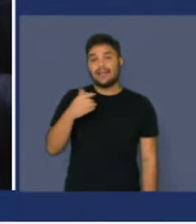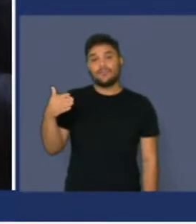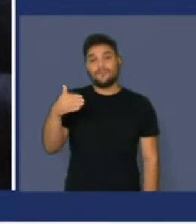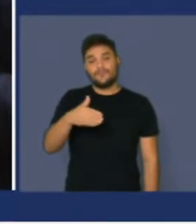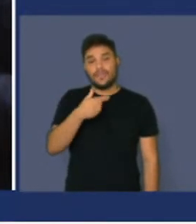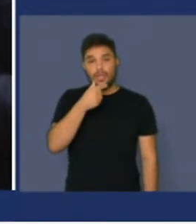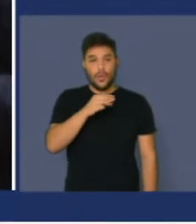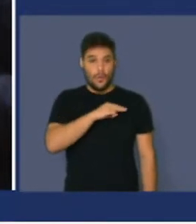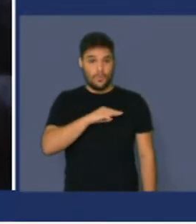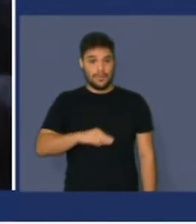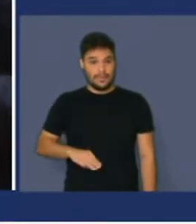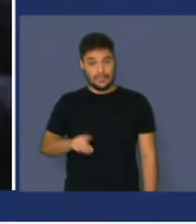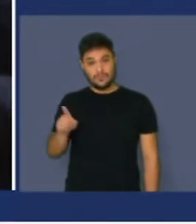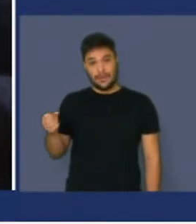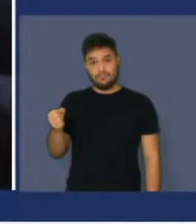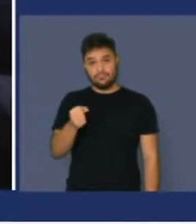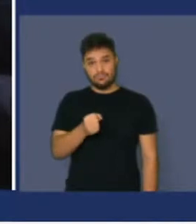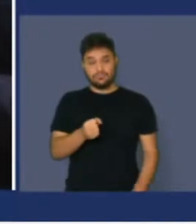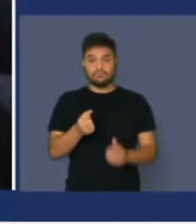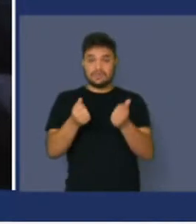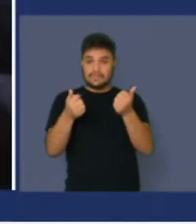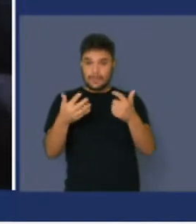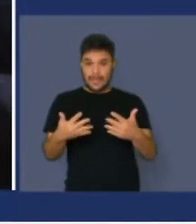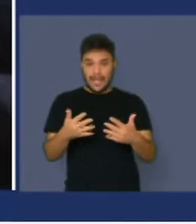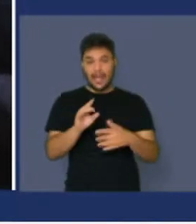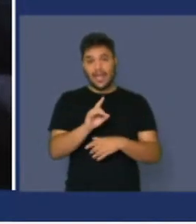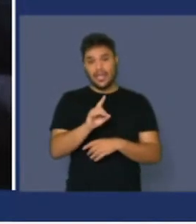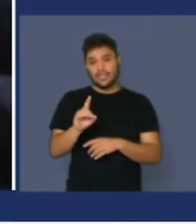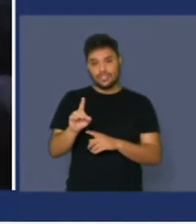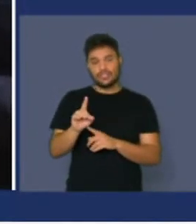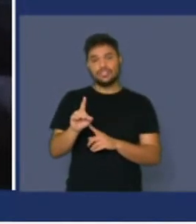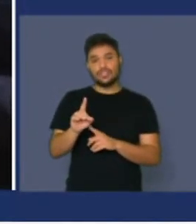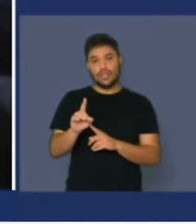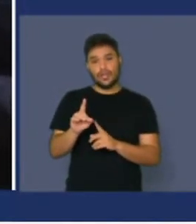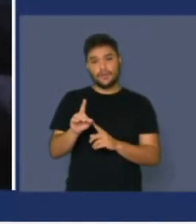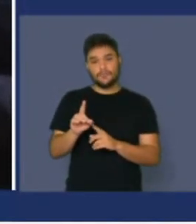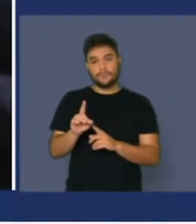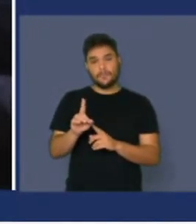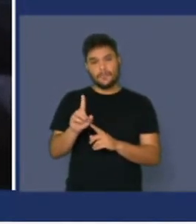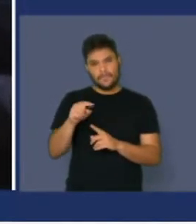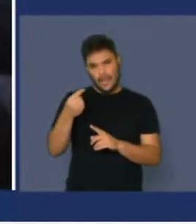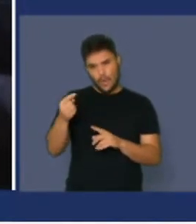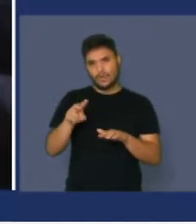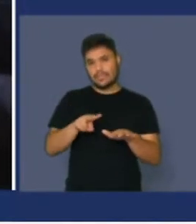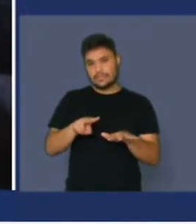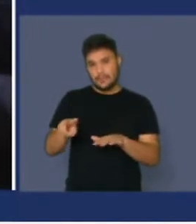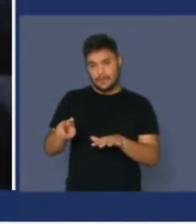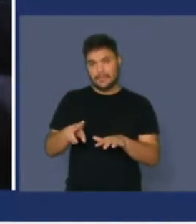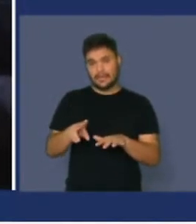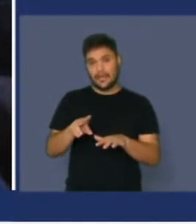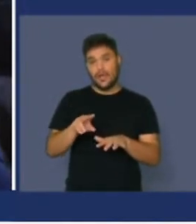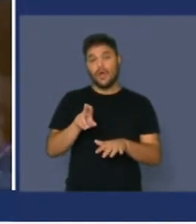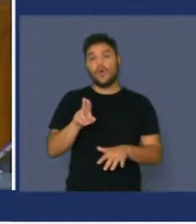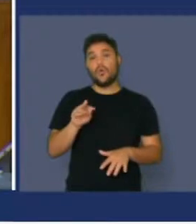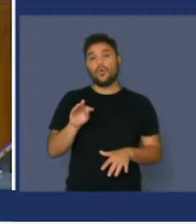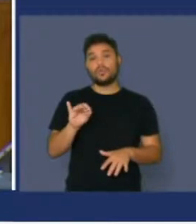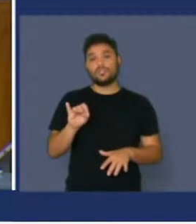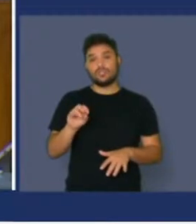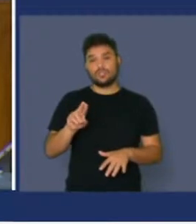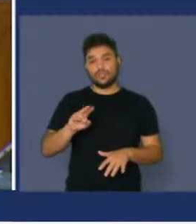NA QUARTA-FEIRA A VIDA DO MINISTRO PARA ESCLARECIMENTO É O PRÓXIMO DIA ÚTIL DA SEMANA QUE VEM. [REPÓRTER]: EM VOTAÇÃO NESSE MOMENTO O REQUERIMENTO DE RETIRADA DE PAUTA DO REQUERIMENTO DE